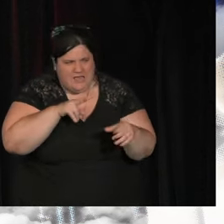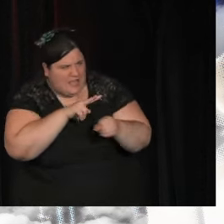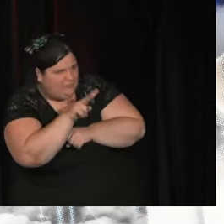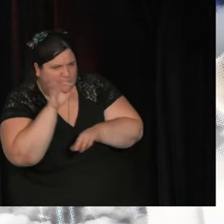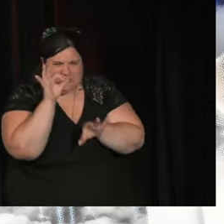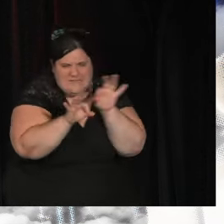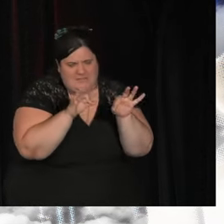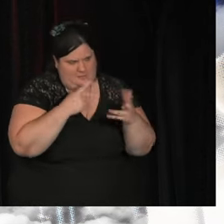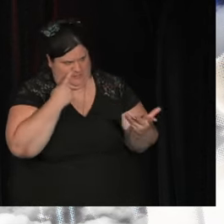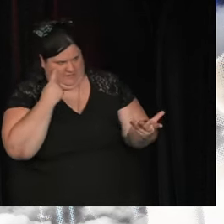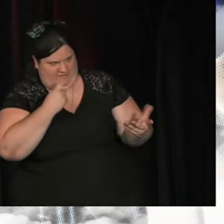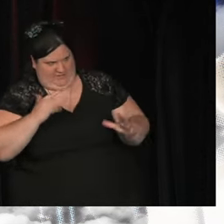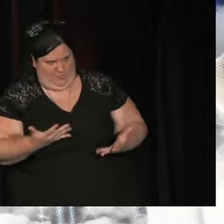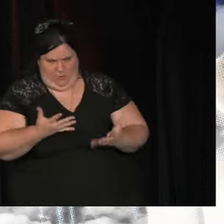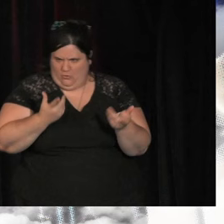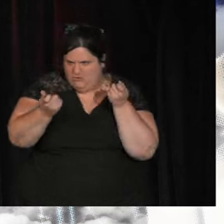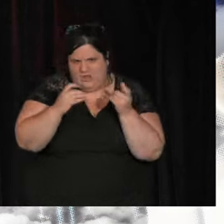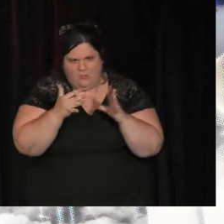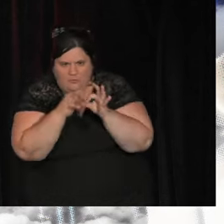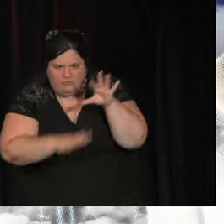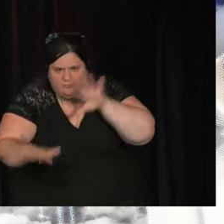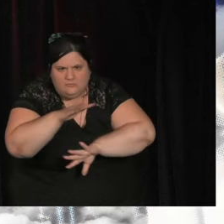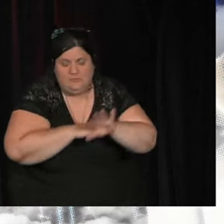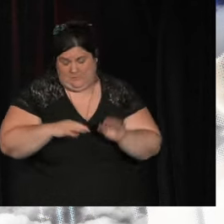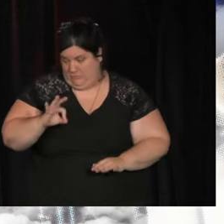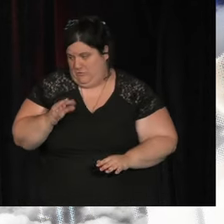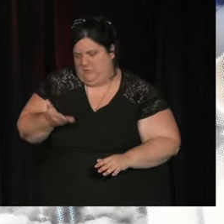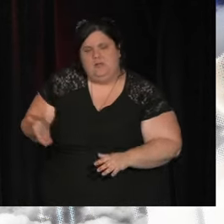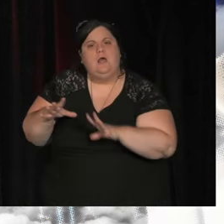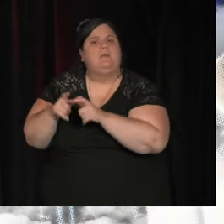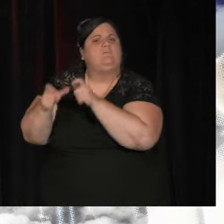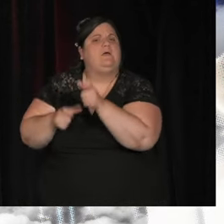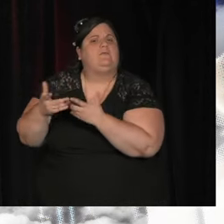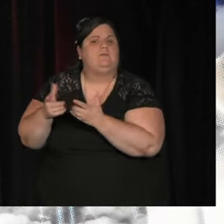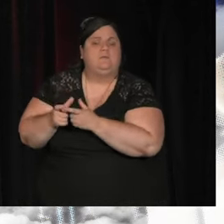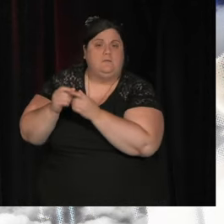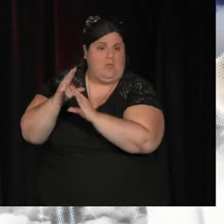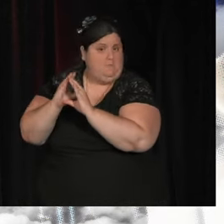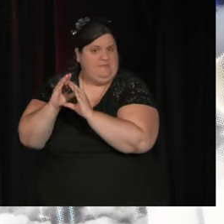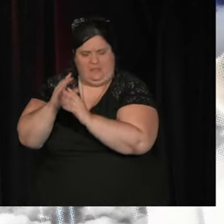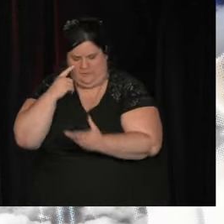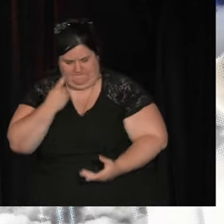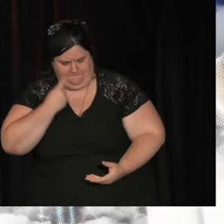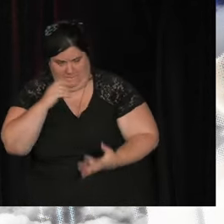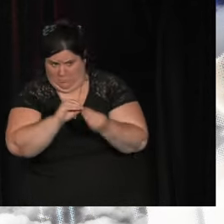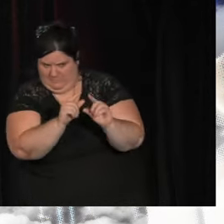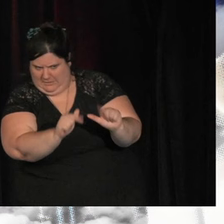Très rapidement, ils se sont rendu compte que ça posait un problème et comme ils avaient quand même une volonté de toucher un public très large, ils ont essayé de prendre ça à bras-le-corps.